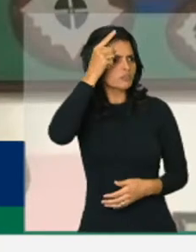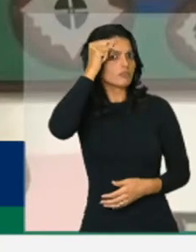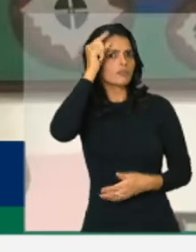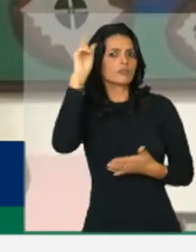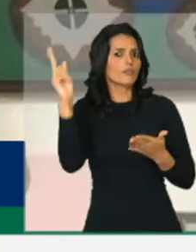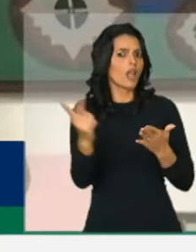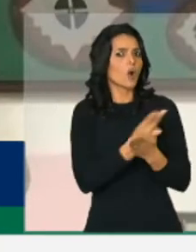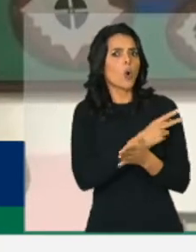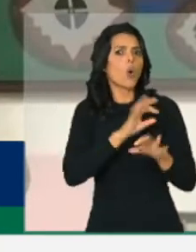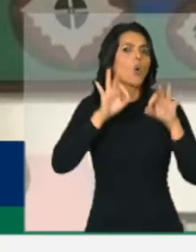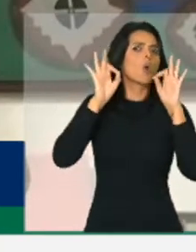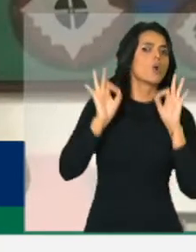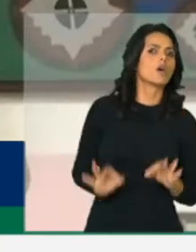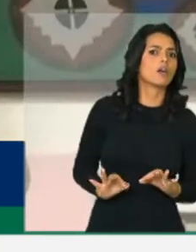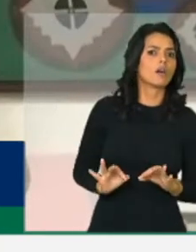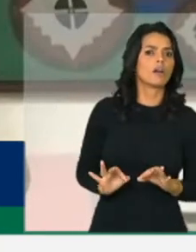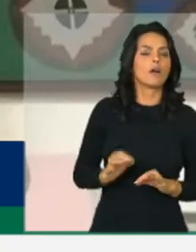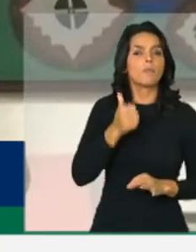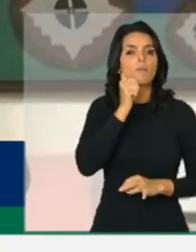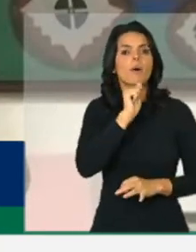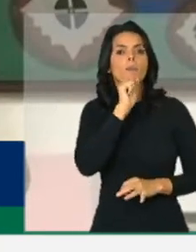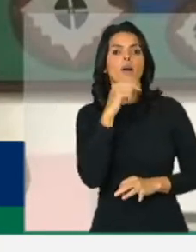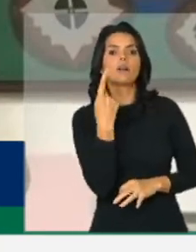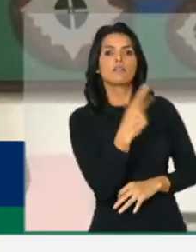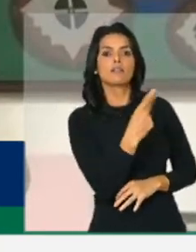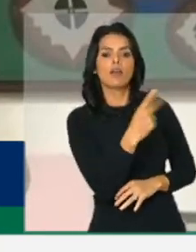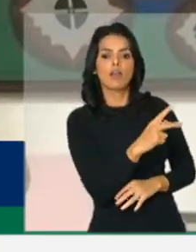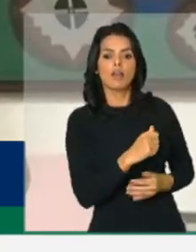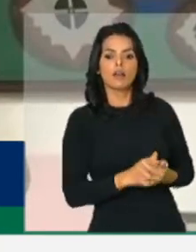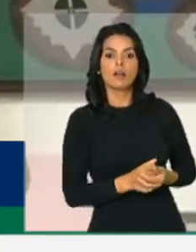NÃO A TIVÀSSEMOS MAIS TAMBÉM É PRECISO IDENTIFICAR QUE NO ESTADO DO RIO DE